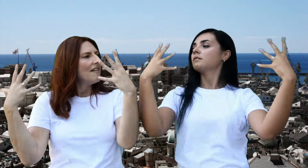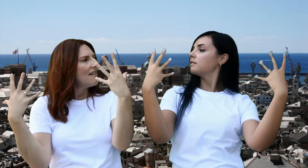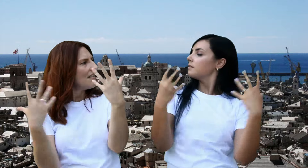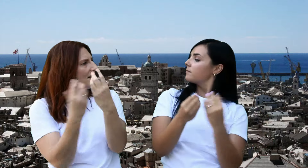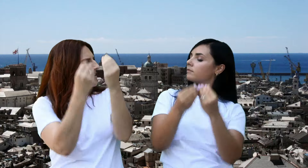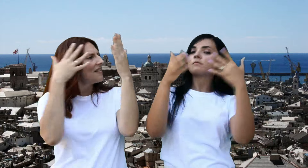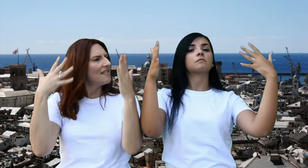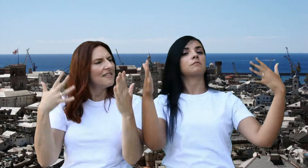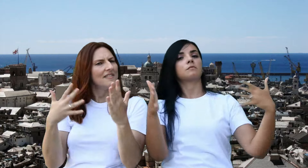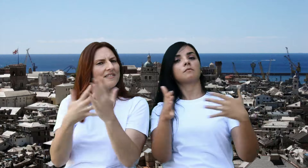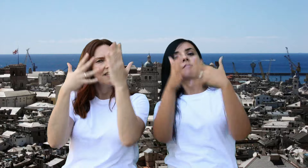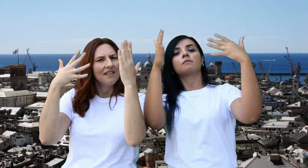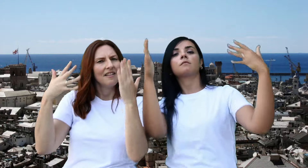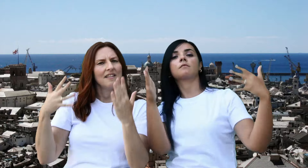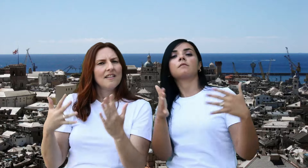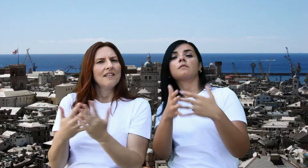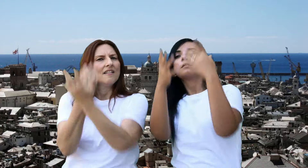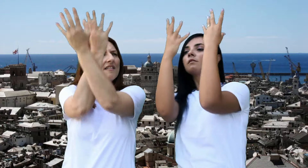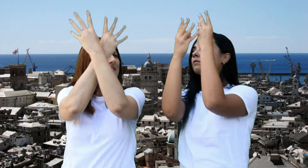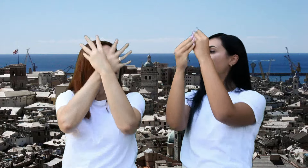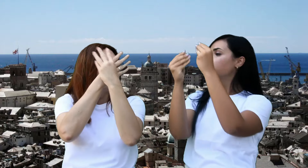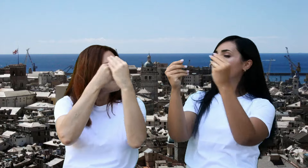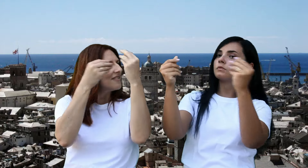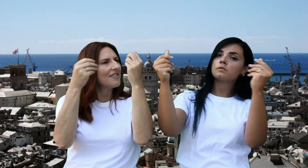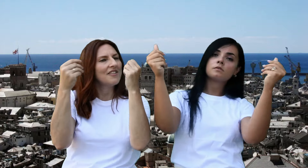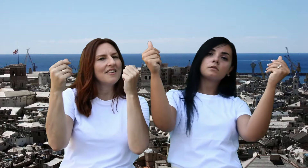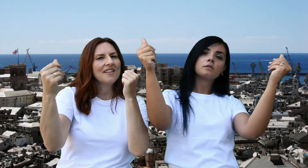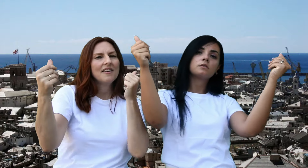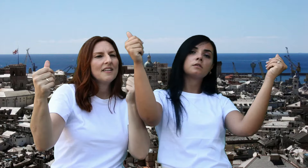motivati e uniti risolvendo ogni situazione!